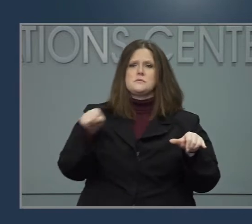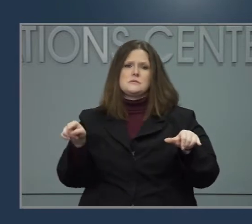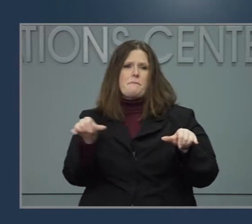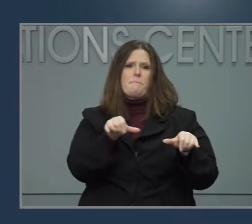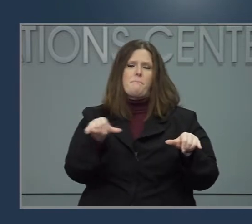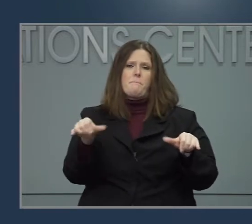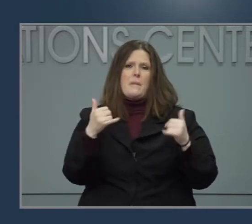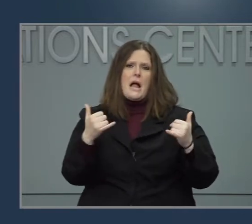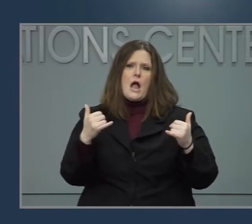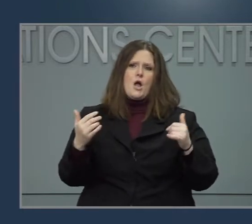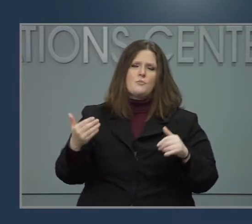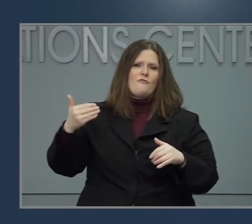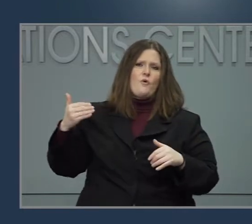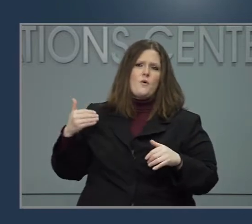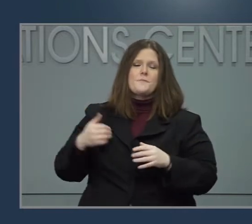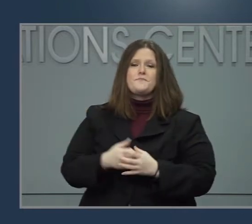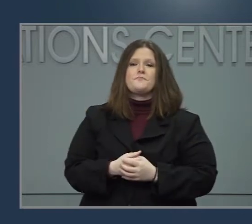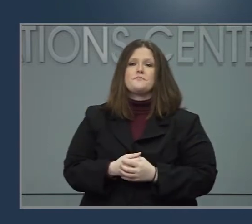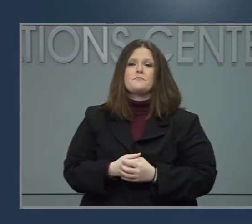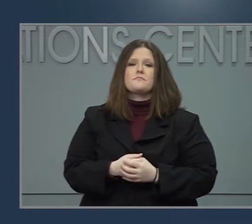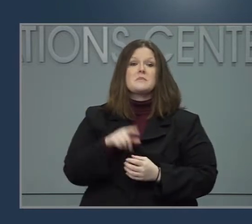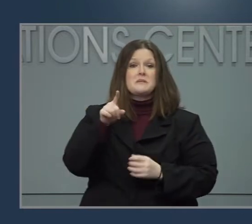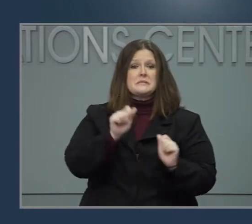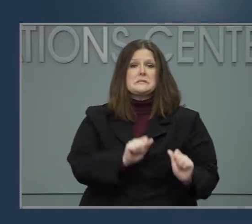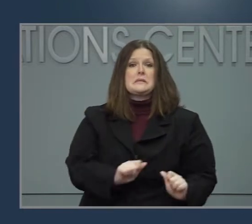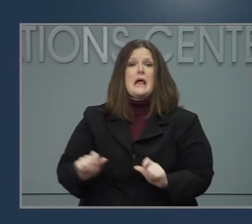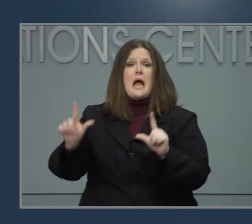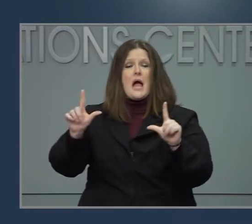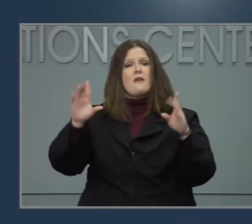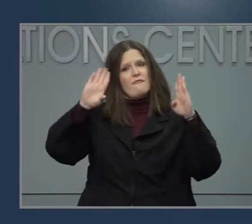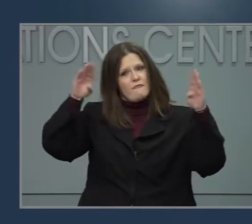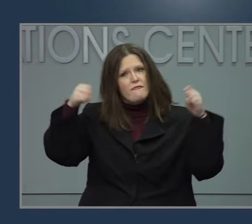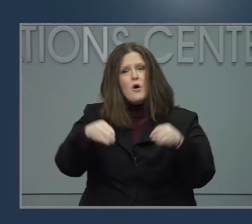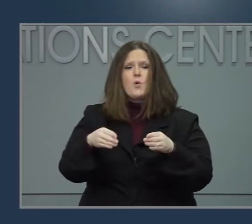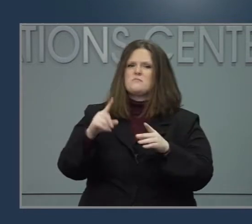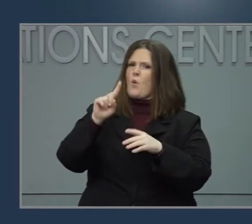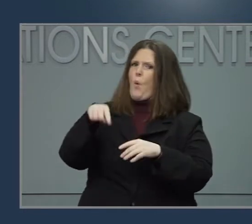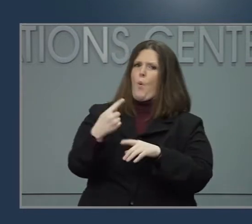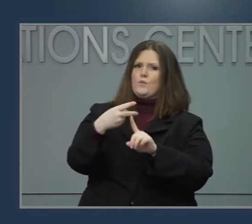Este siguiente gráfica de en más detalle. La trayectoria de casos en los últimos dos meses